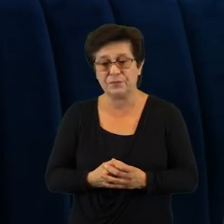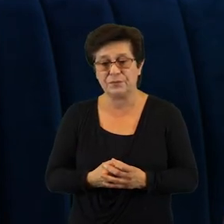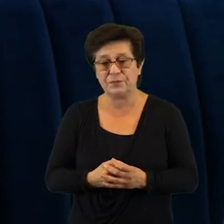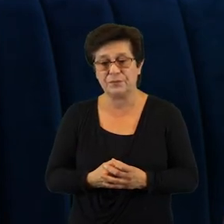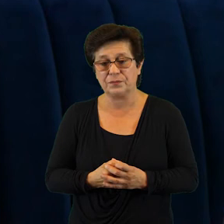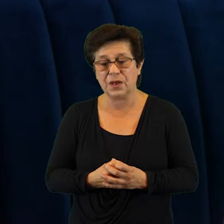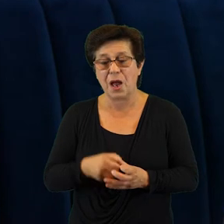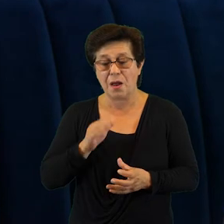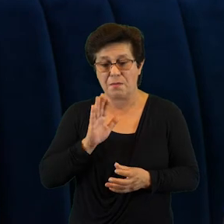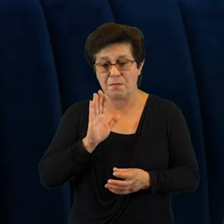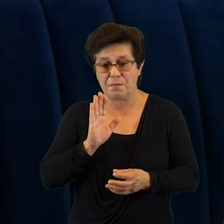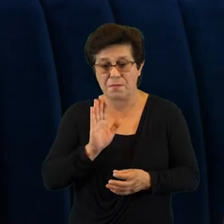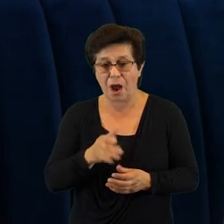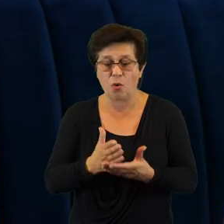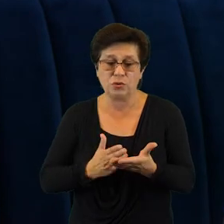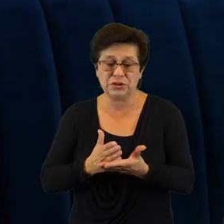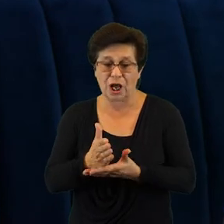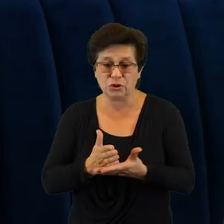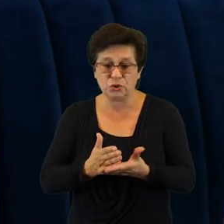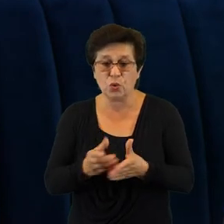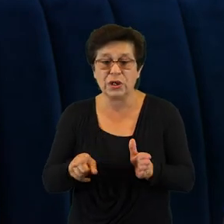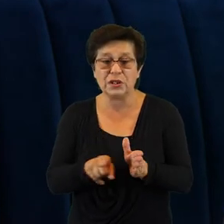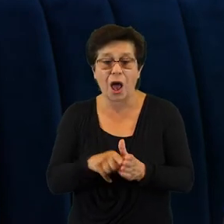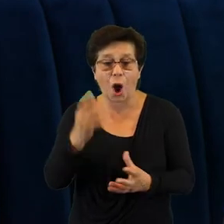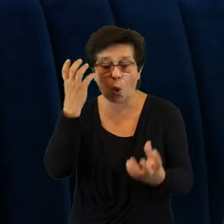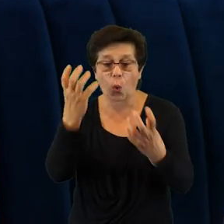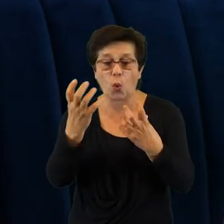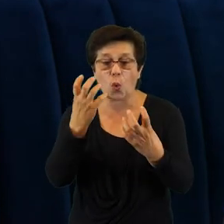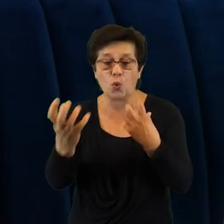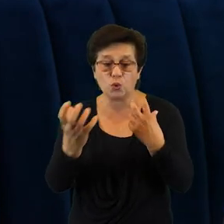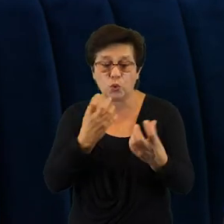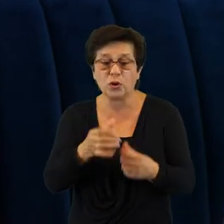i miał ogromne zasługi dla kultury z kolei żydowskiej.